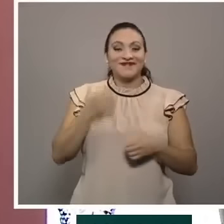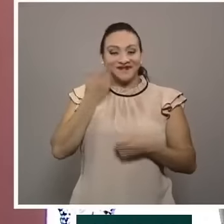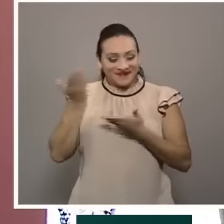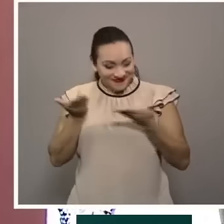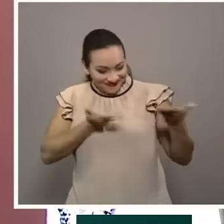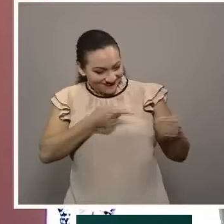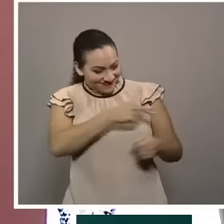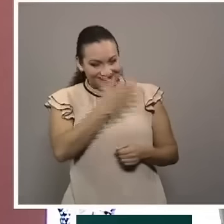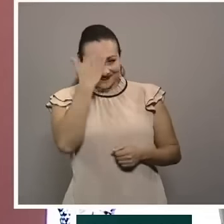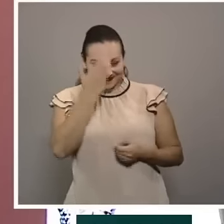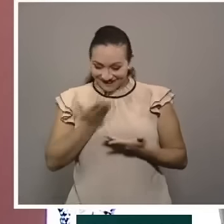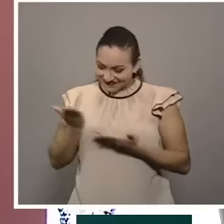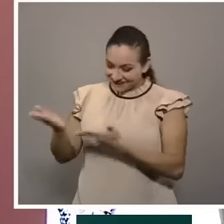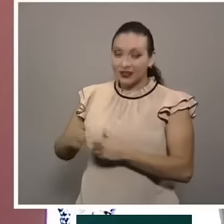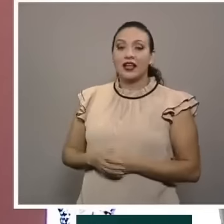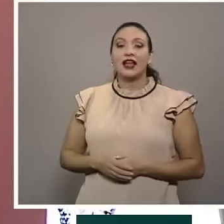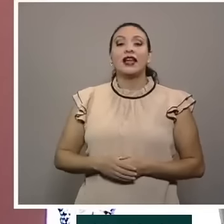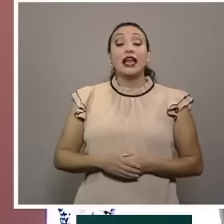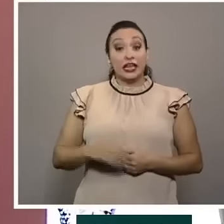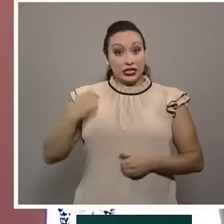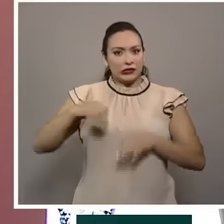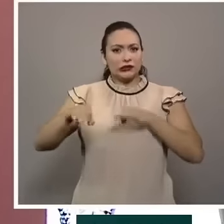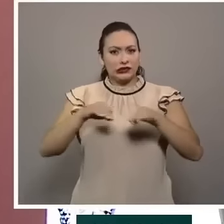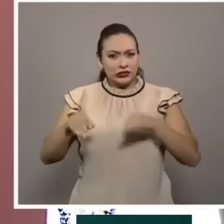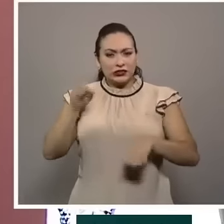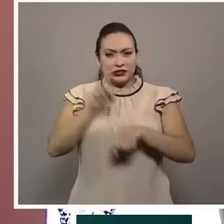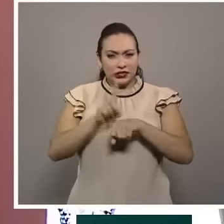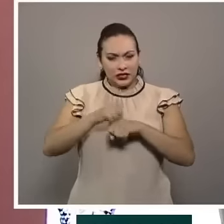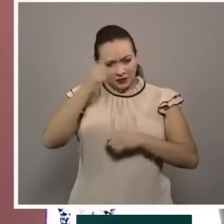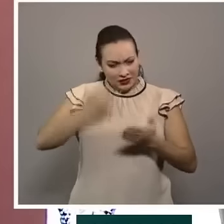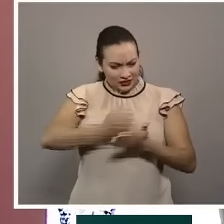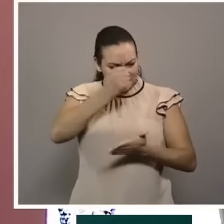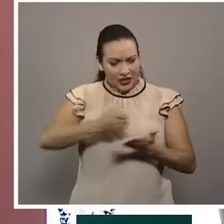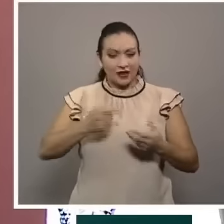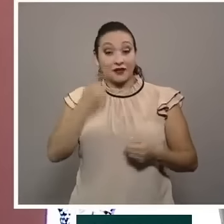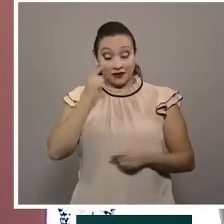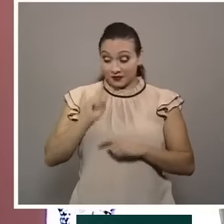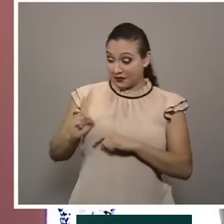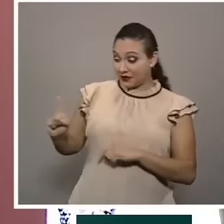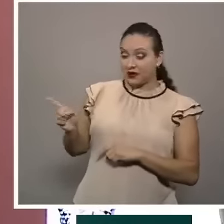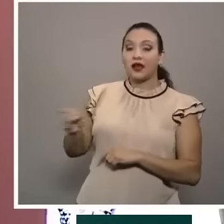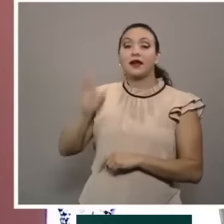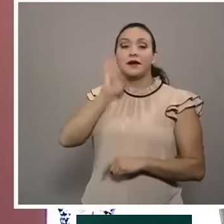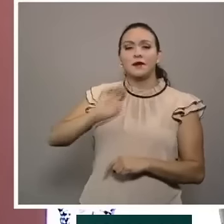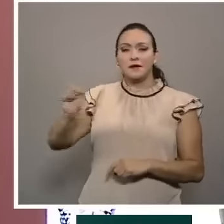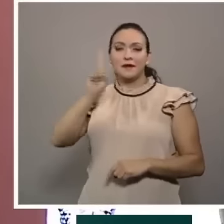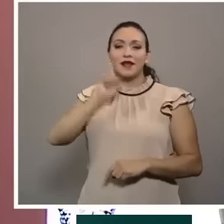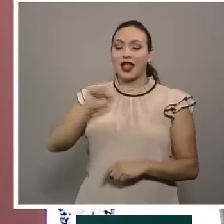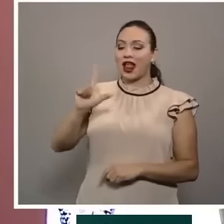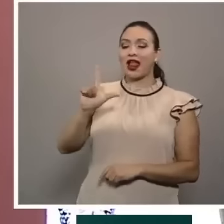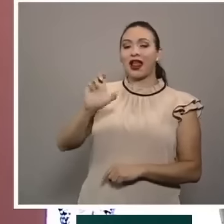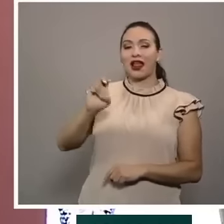vida al pleno de la Corte. Está aquí a mi derecha la ministra Lenia Vatres Guadarrama.